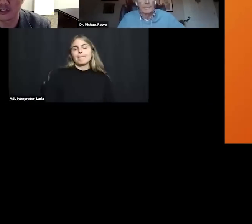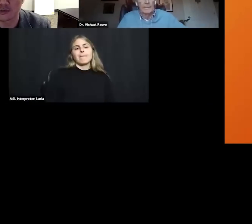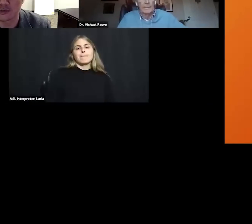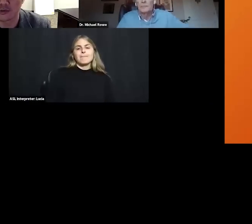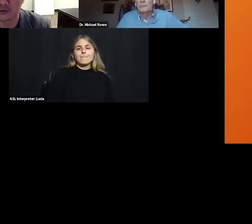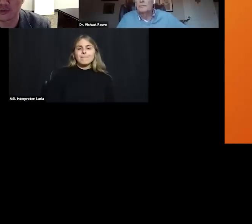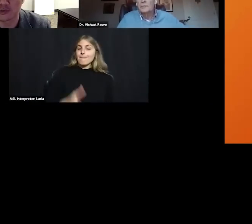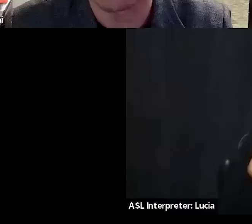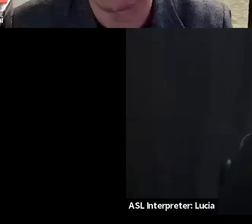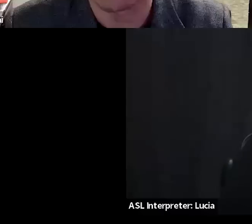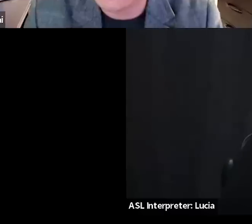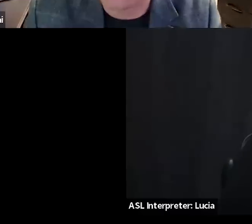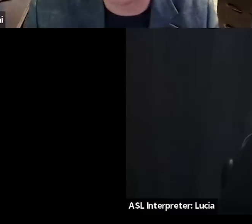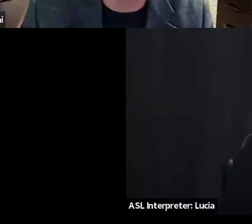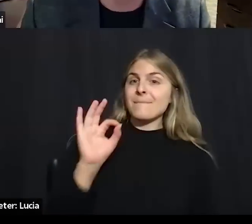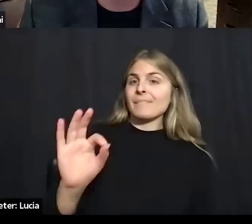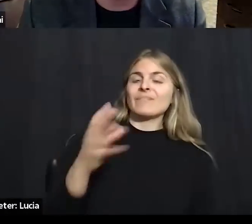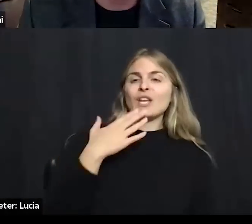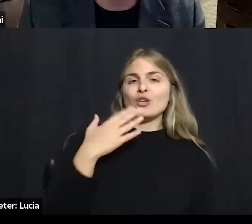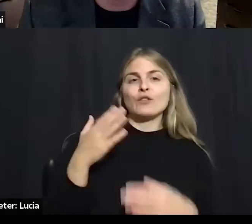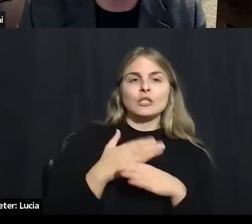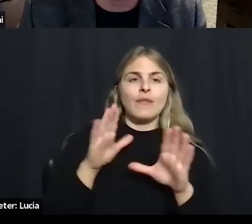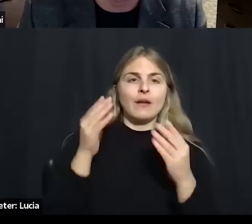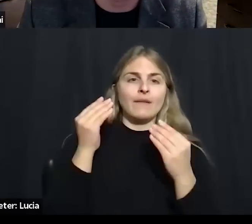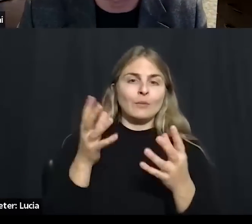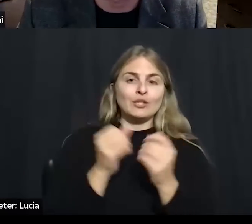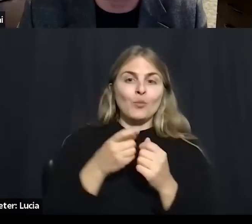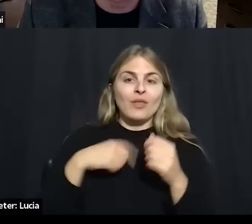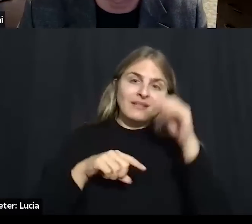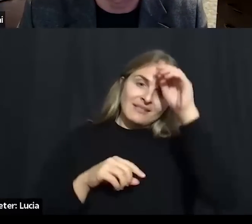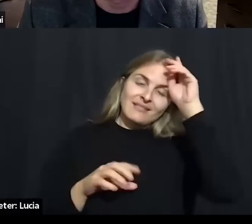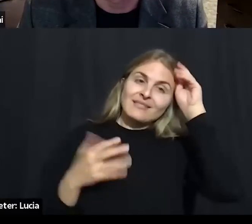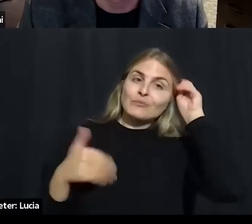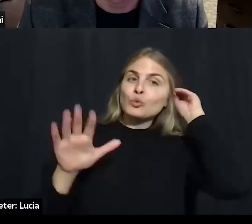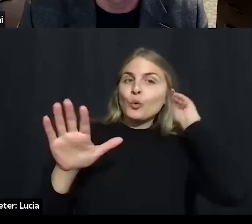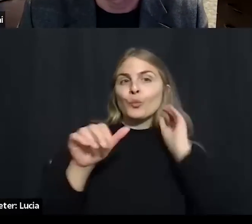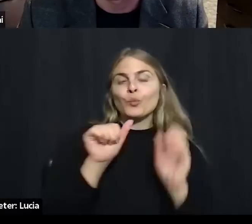Gracias, Dr. Rowe. Eso estuvo genial. Gracias por compartir toda esa información con nosotros y todo su trabajo.